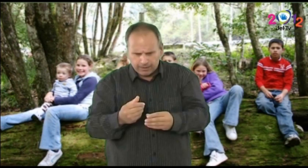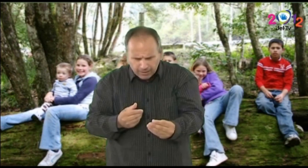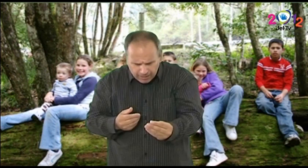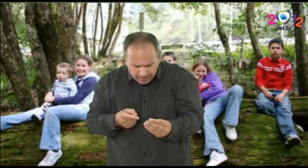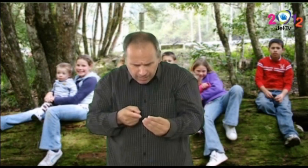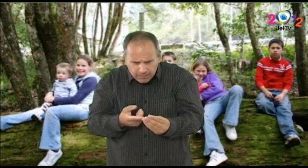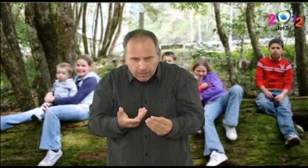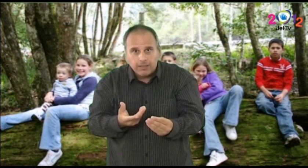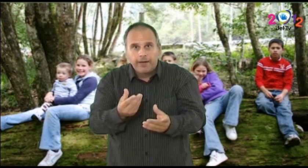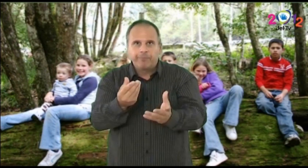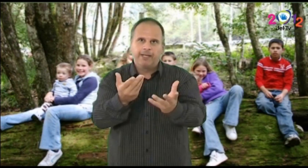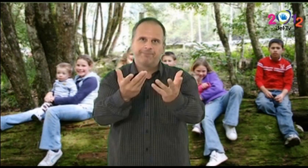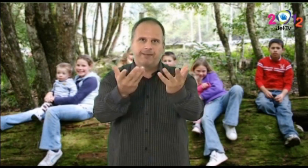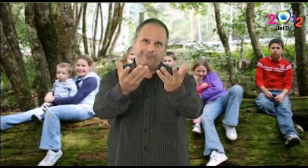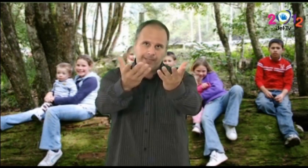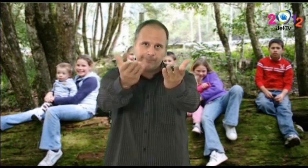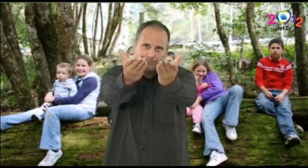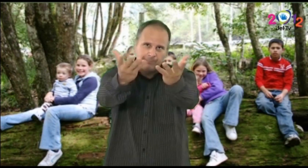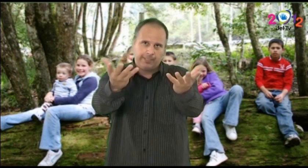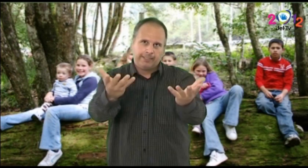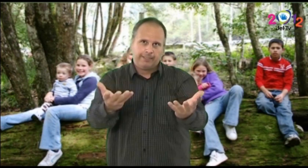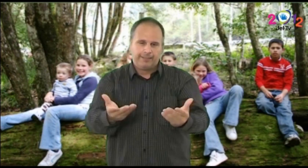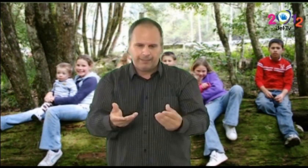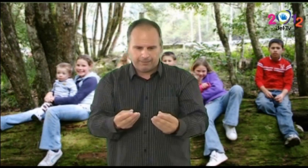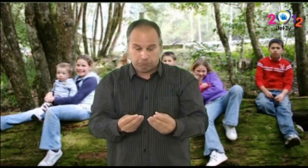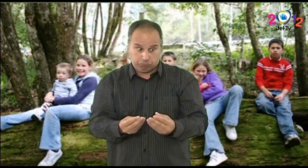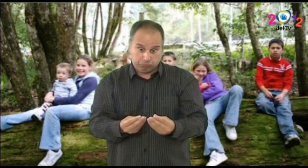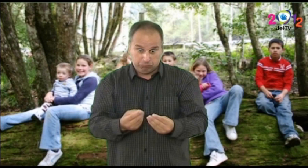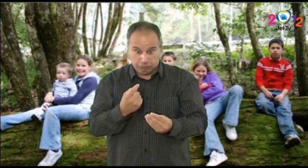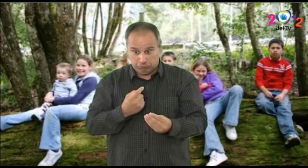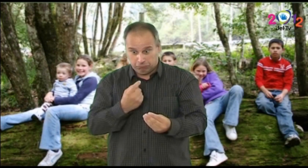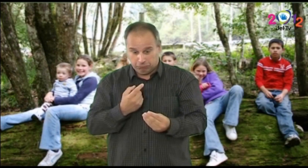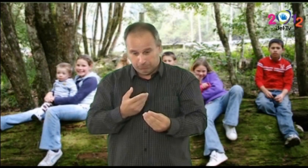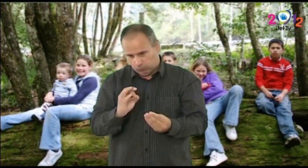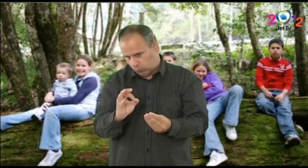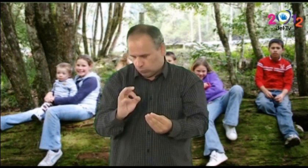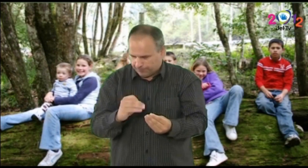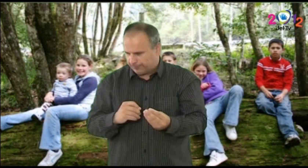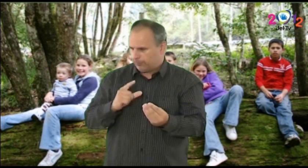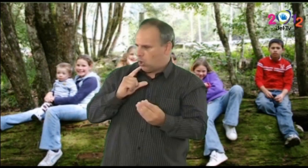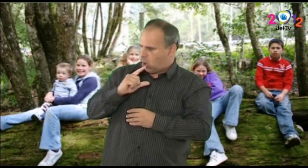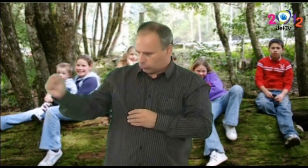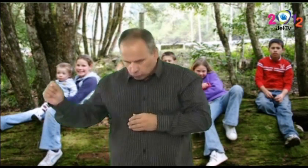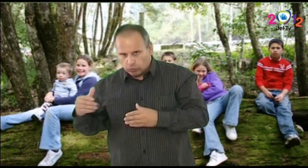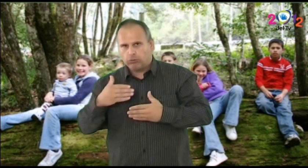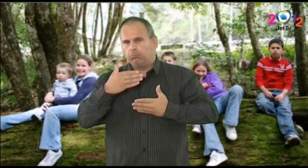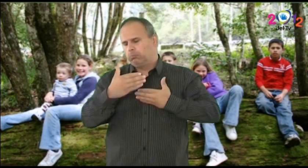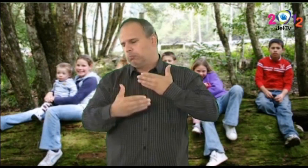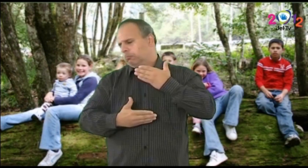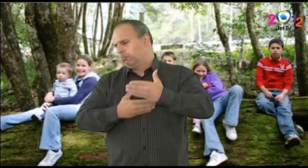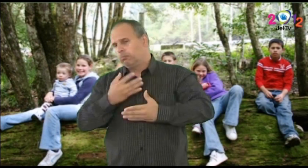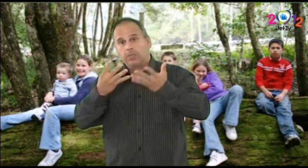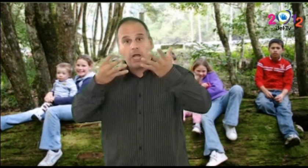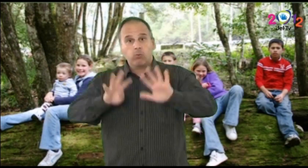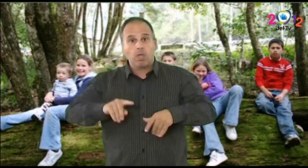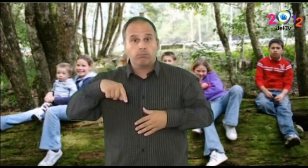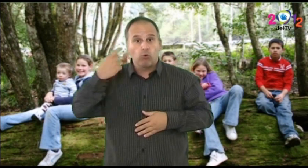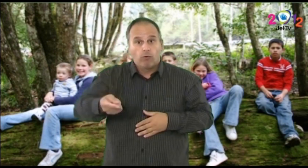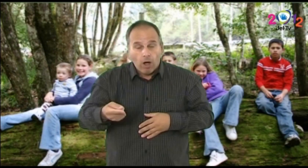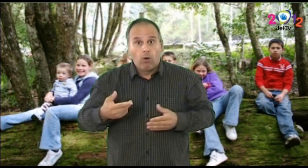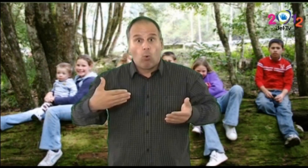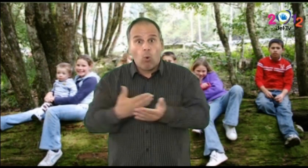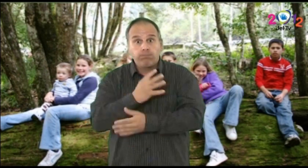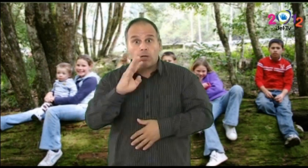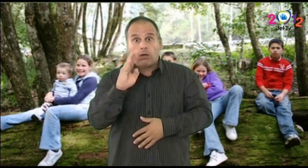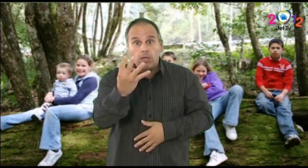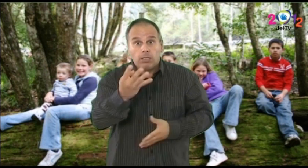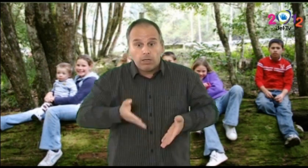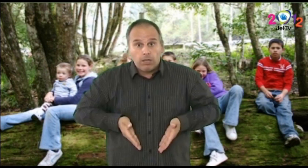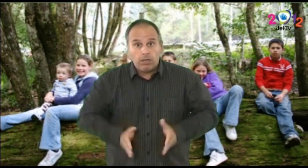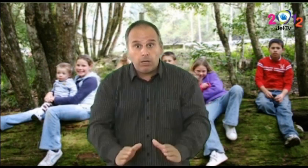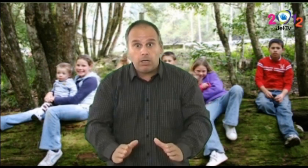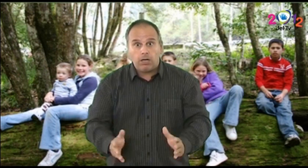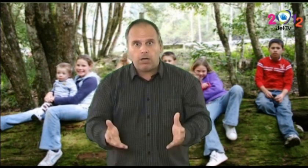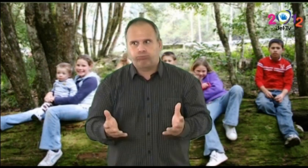A férfi csodálkozva nézi, mit kapott, majd hazamegy. 9 hónap múlva ismét gyereke születik.